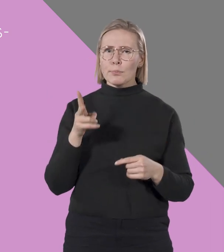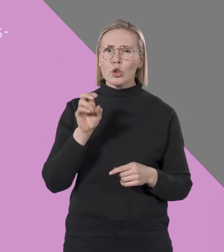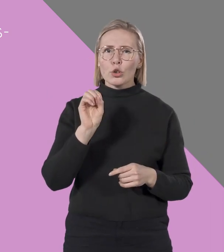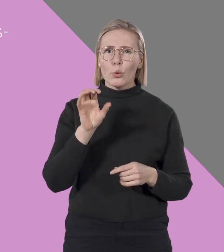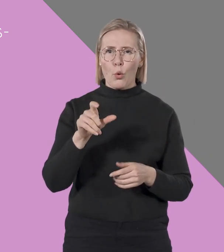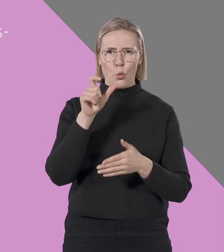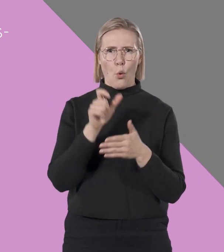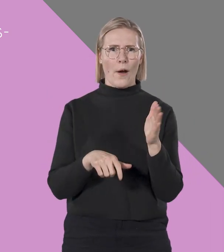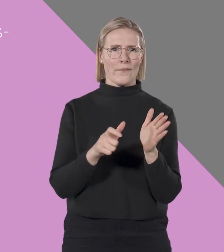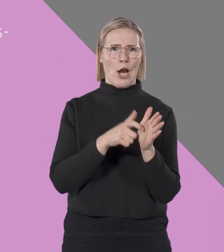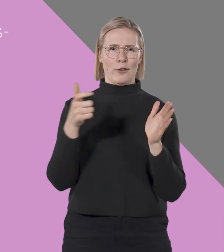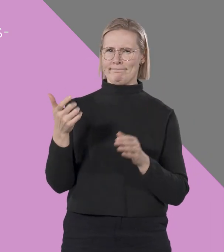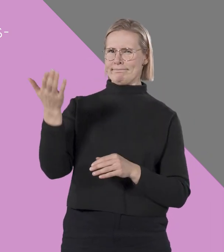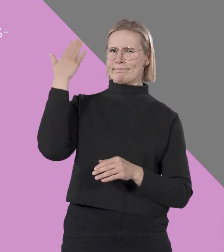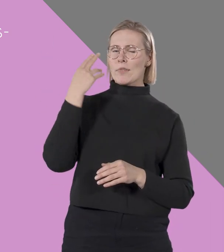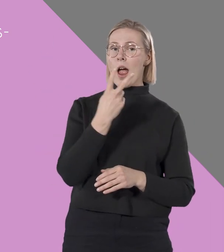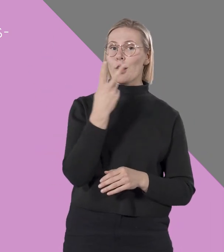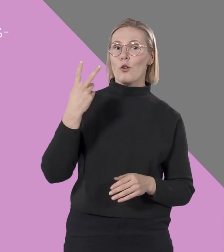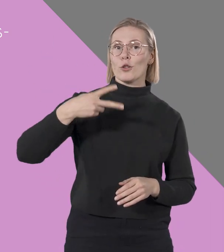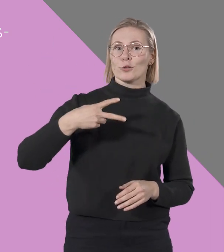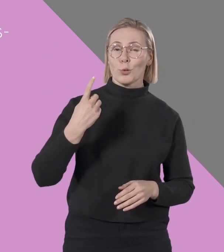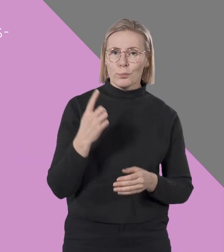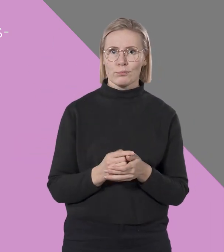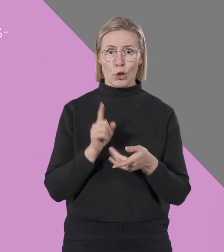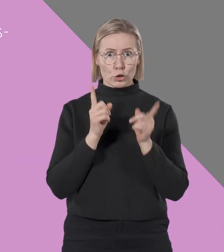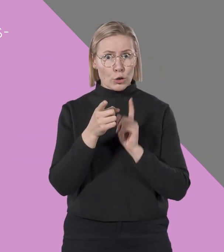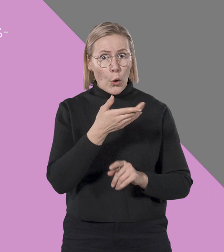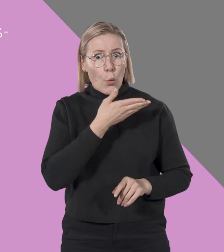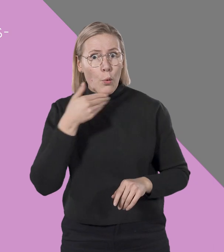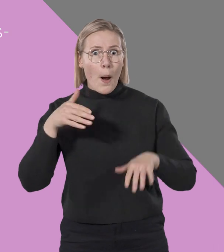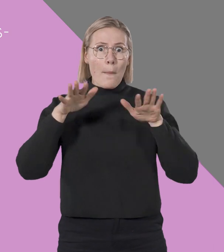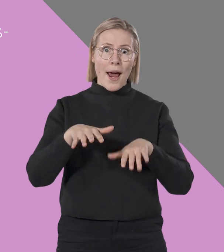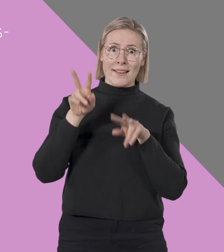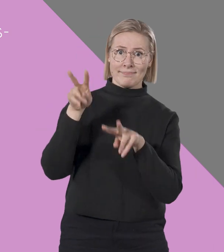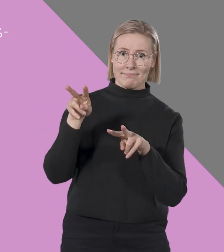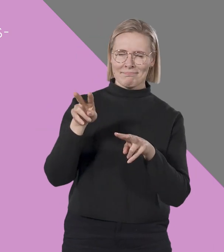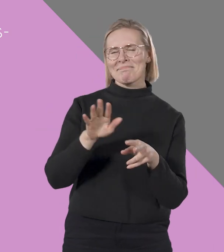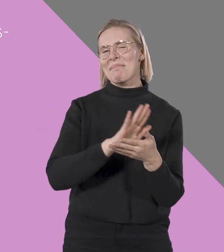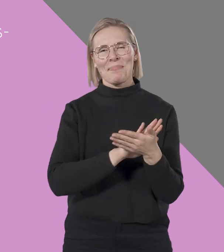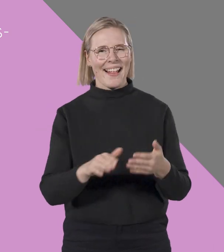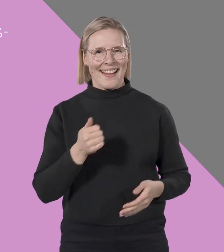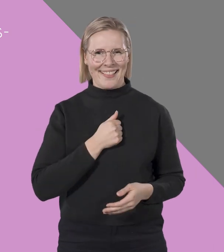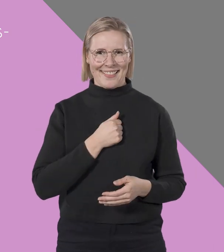Turun Runoviikolla 2021. Jos et päässyt tuolloin paikan päälle, niin ei hätää, -